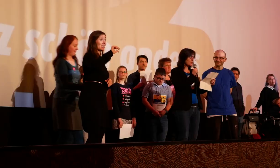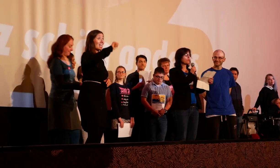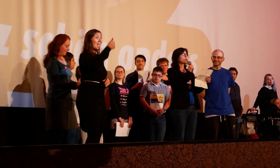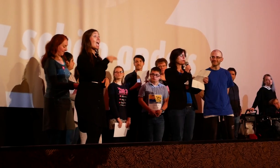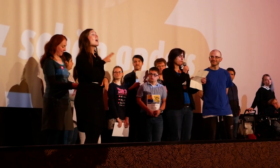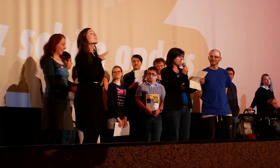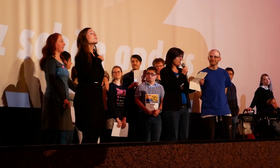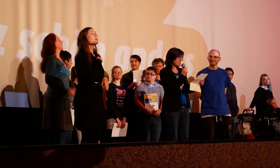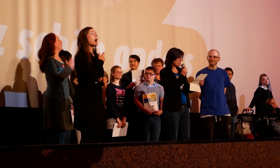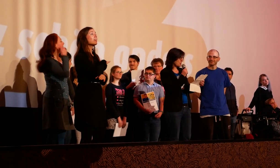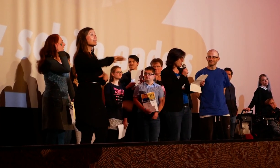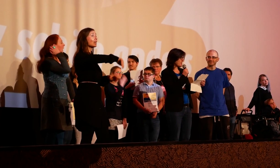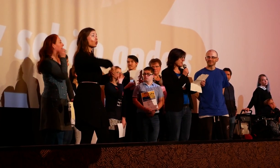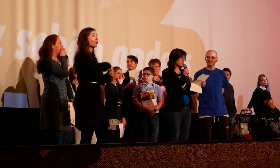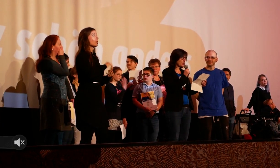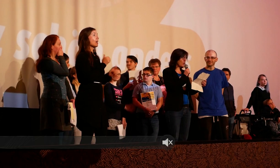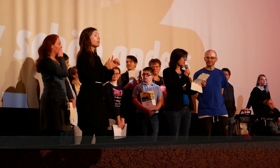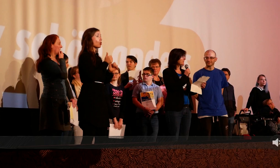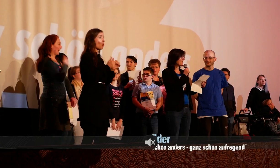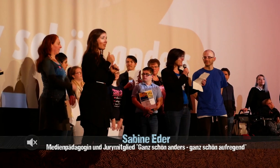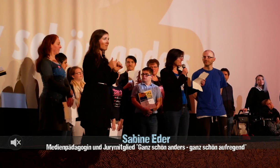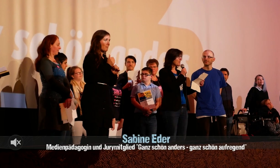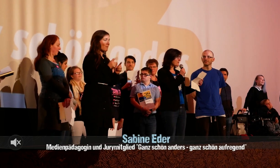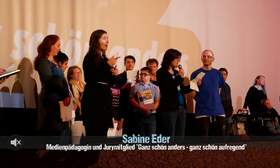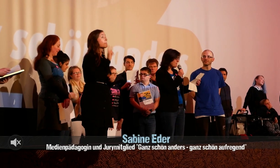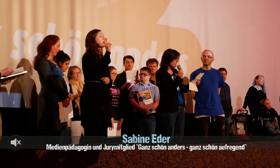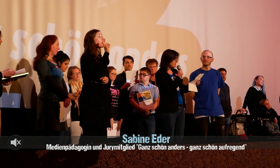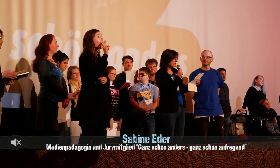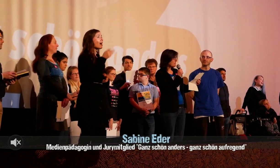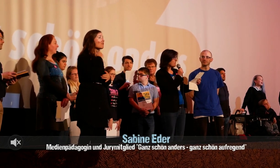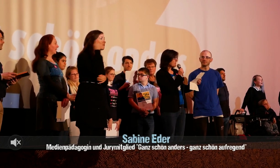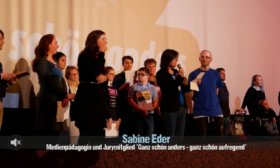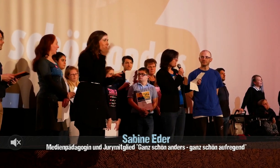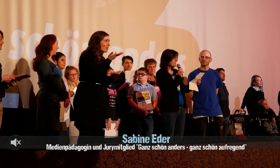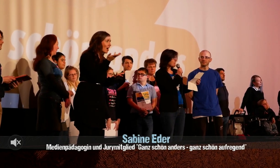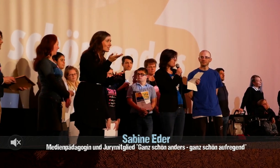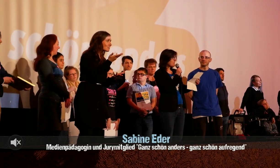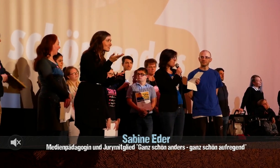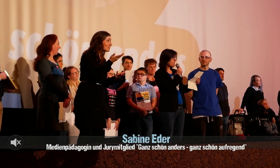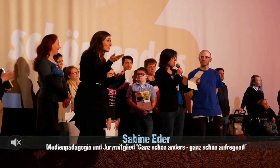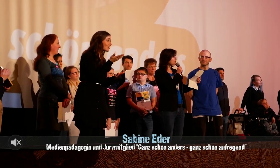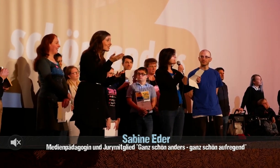Der erste Preis im inklusiven Kurzfilmwettbewerb "Ganz schön anders - ganz schön aufregend"